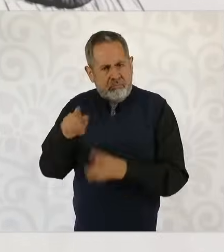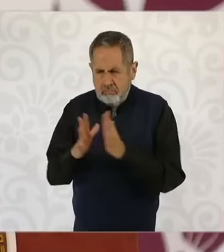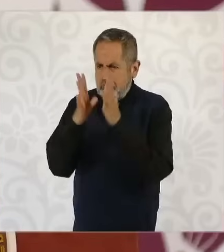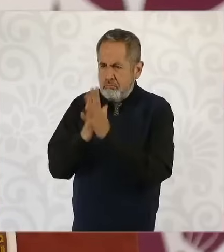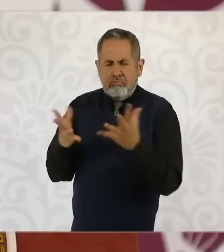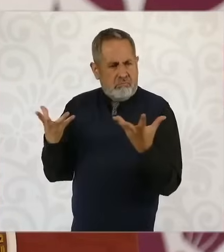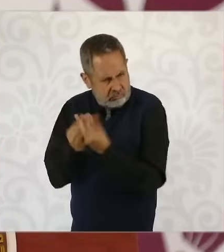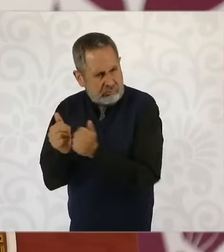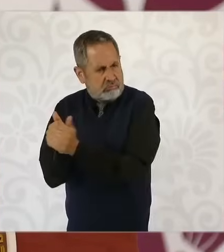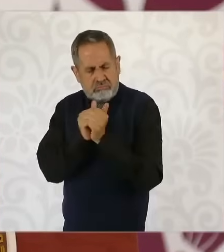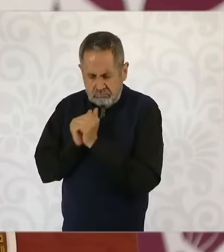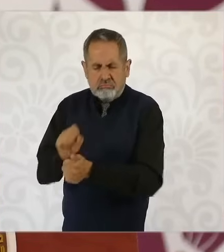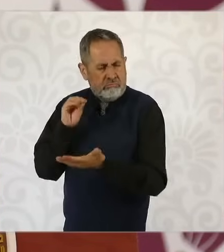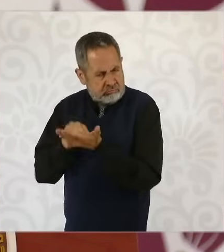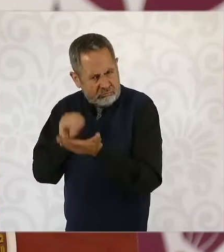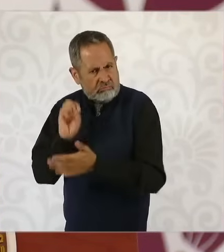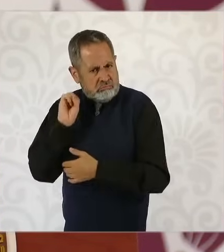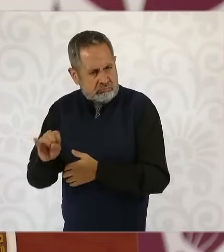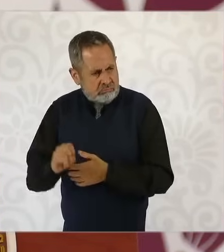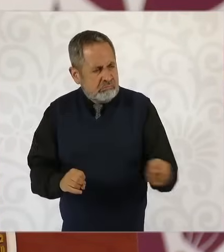ninguno